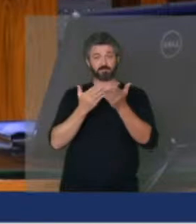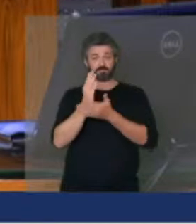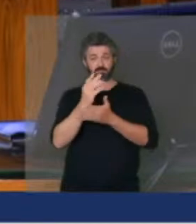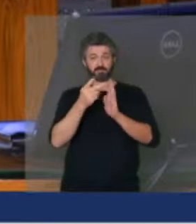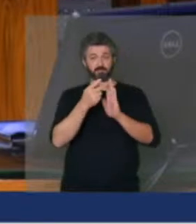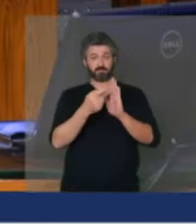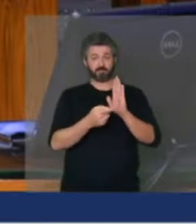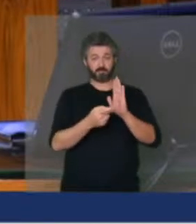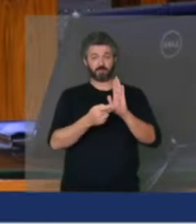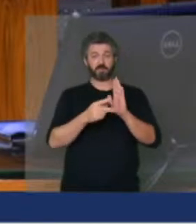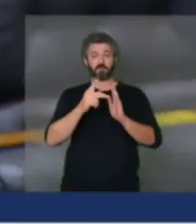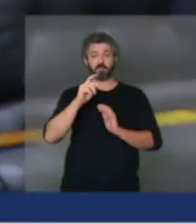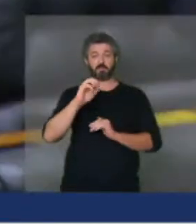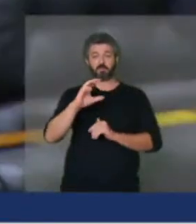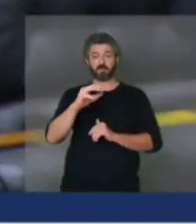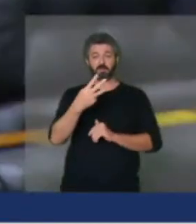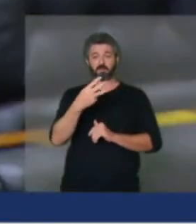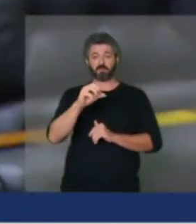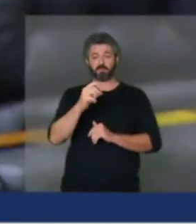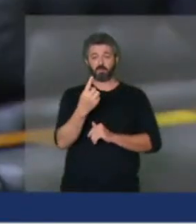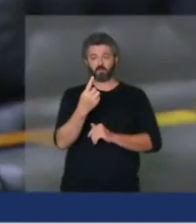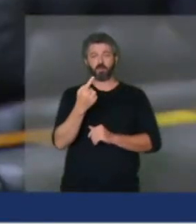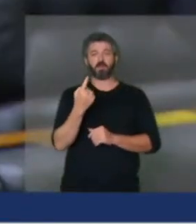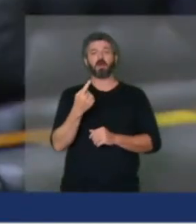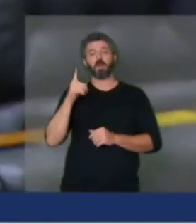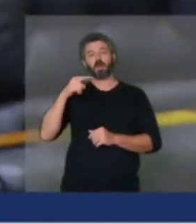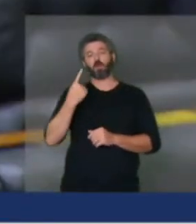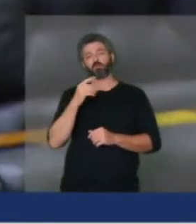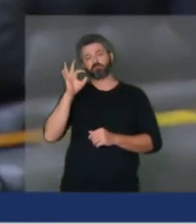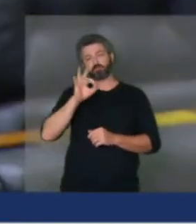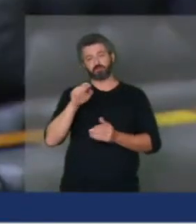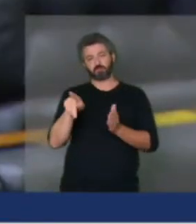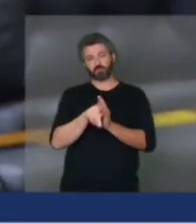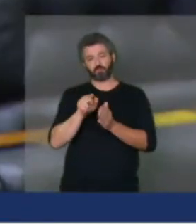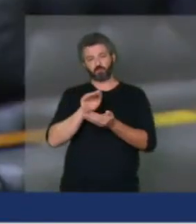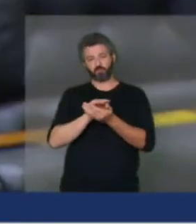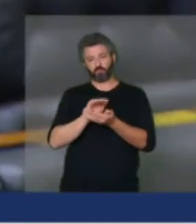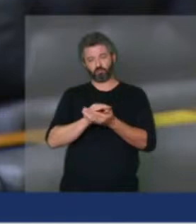PEC 391 E O AUMENTO DE 1% NO FUNDO DE PARTICIPAÇÃO DOS MUNICÍPIOS ASSEGURA OS JUSTOS RECURSOS PARA OS NOSSOS